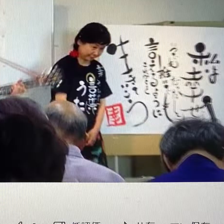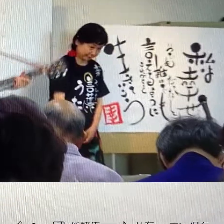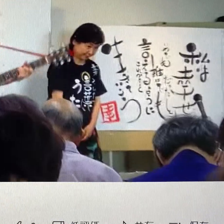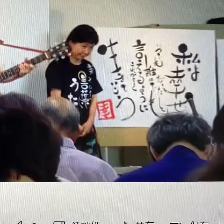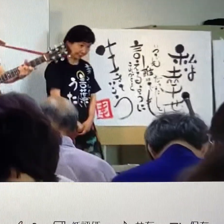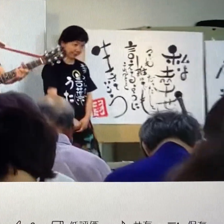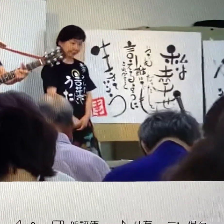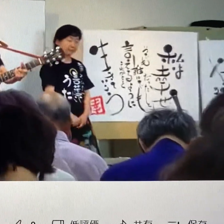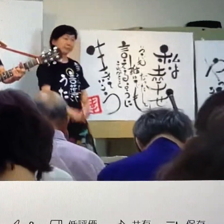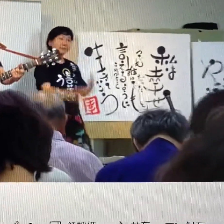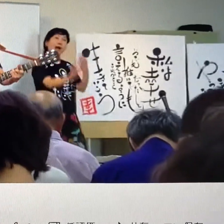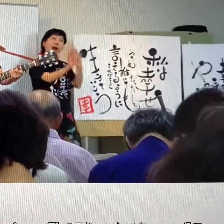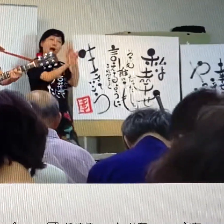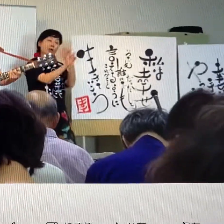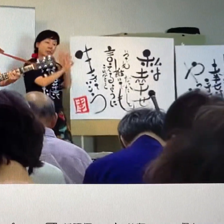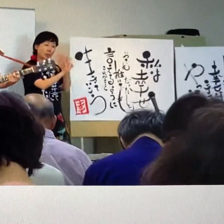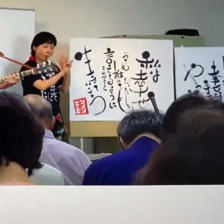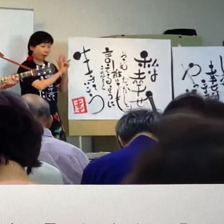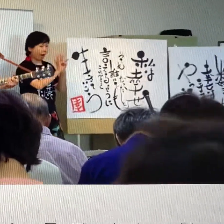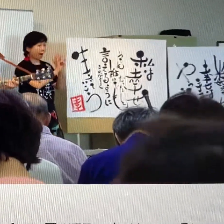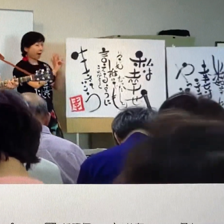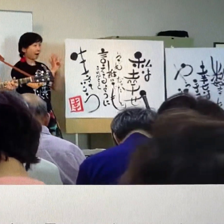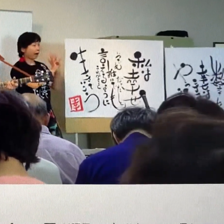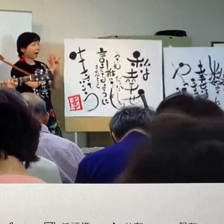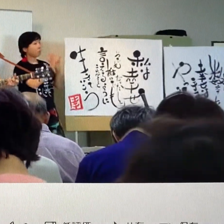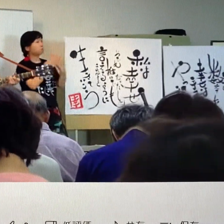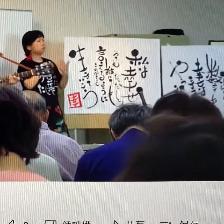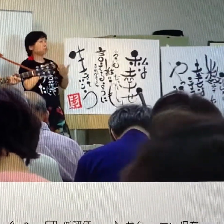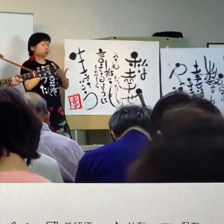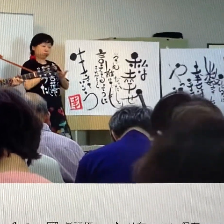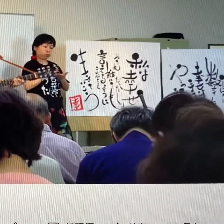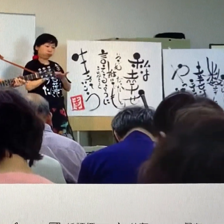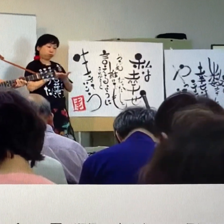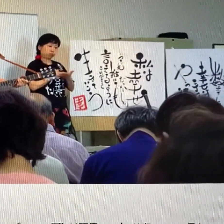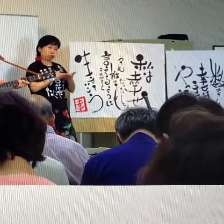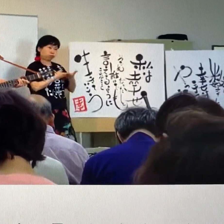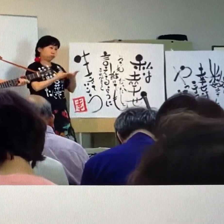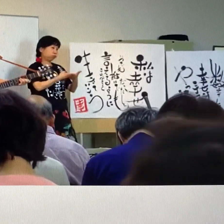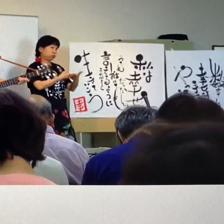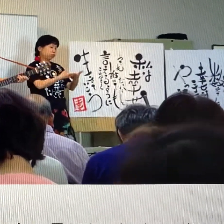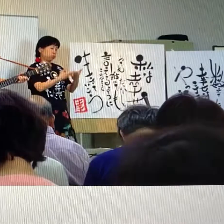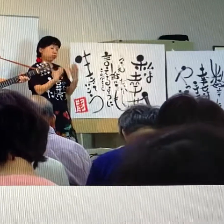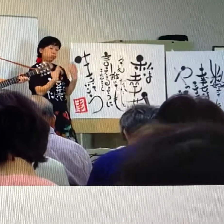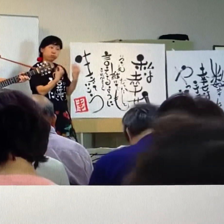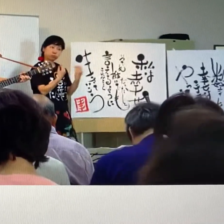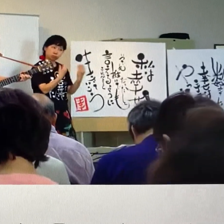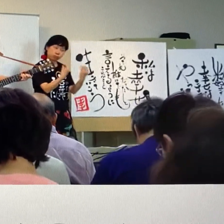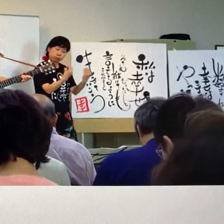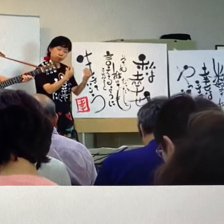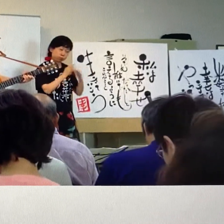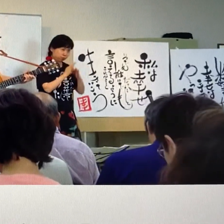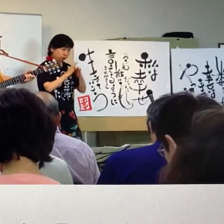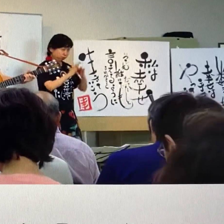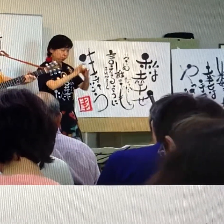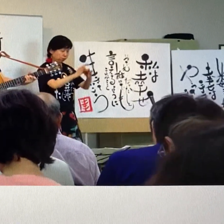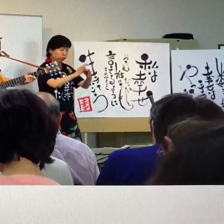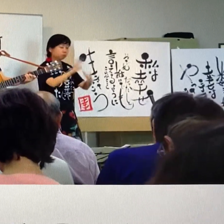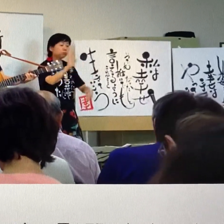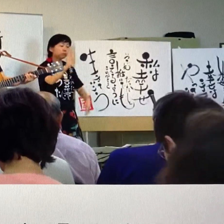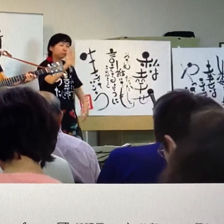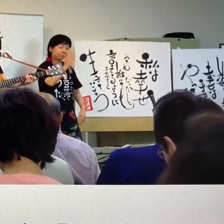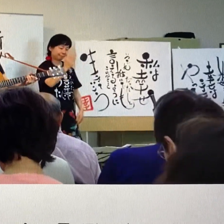たとえ寝たきりになったとしても